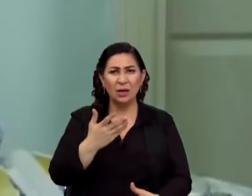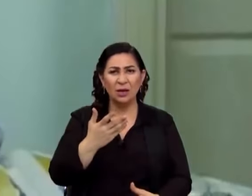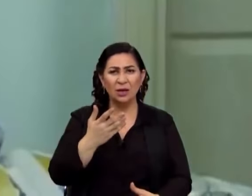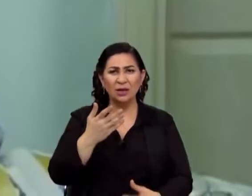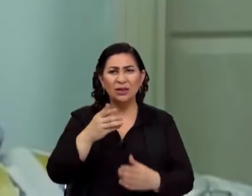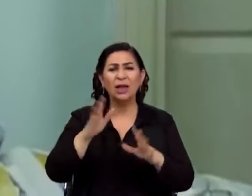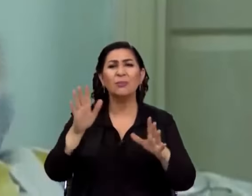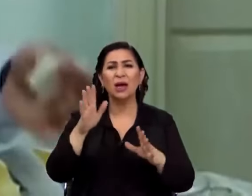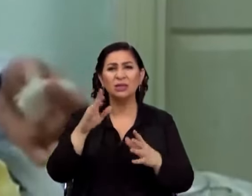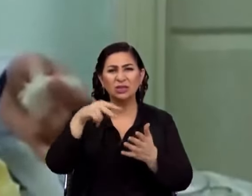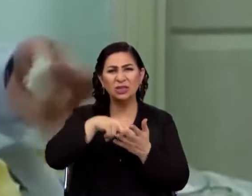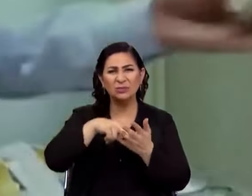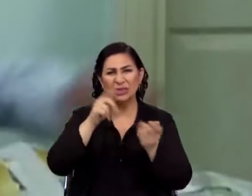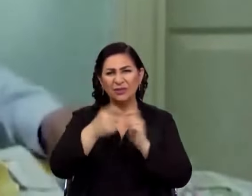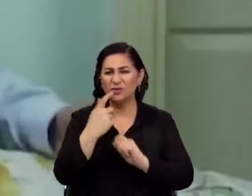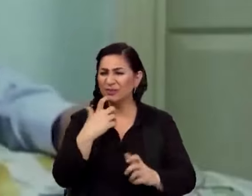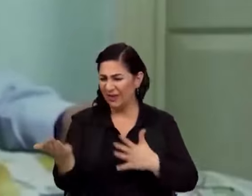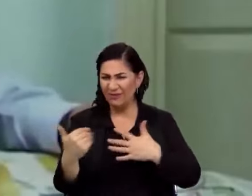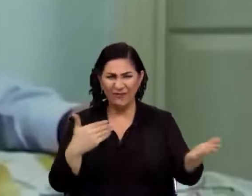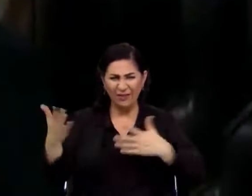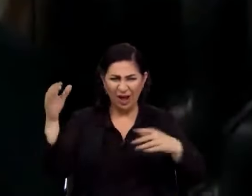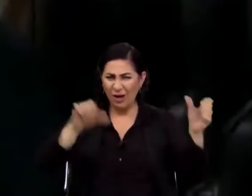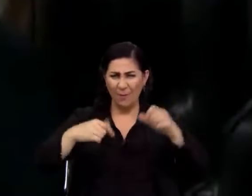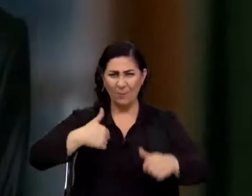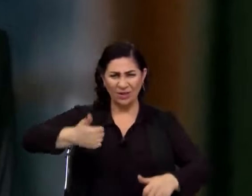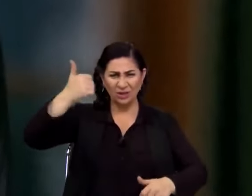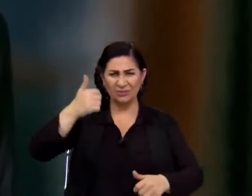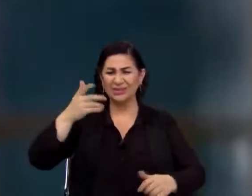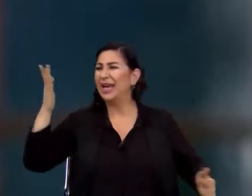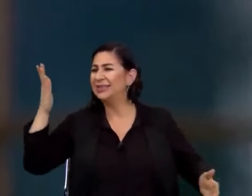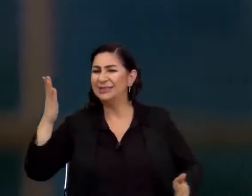çatalı değiştir ver lan domatesleri Ç koyun Başkanım ben Kes lan öyle ki bir